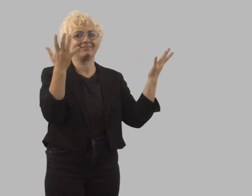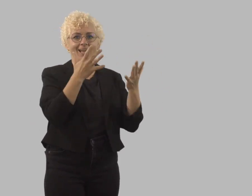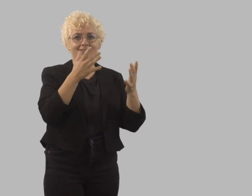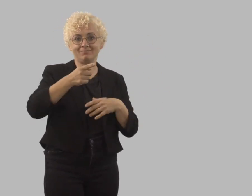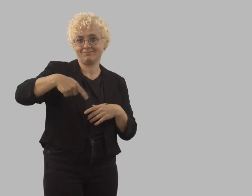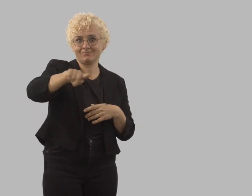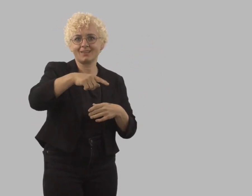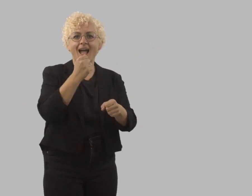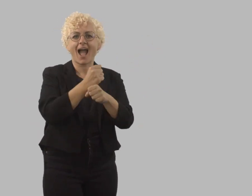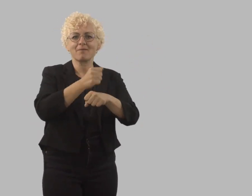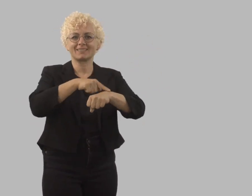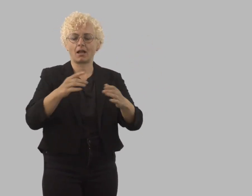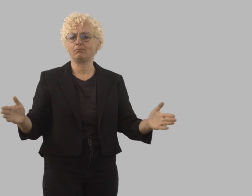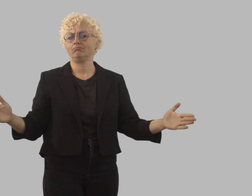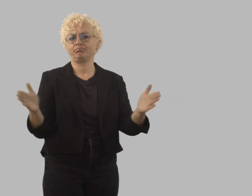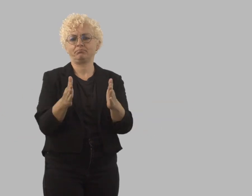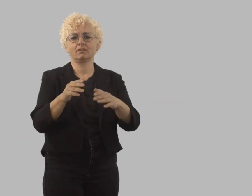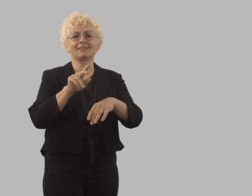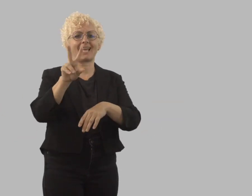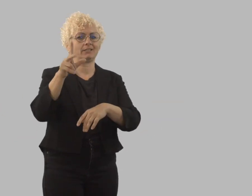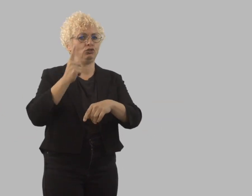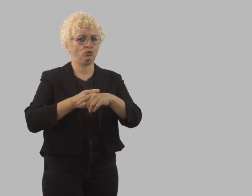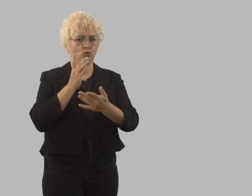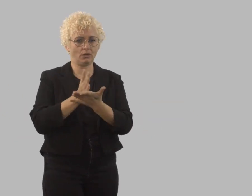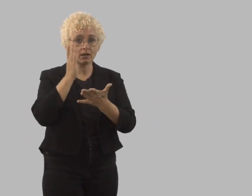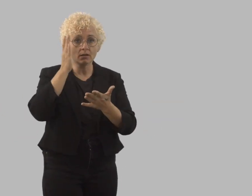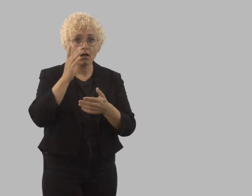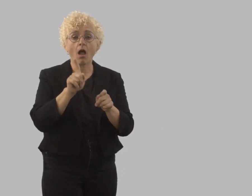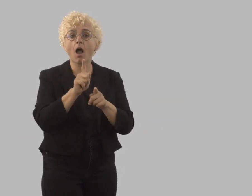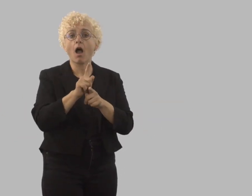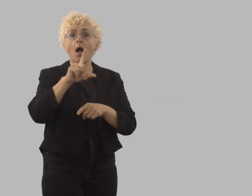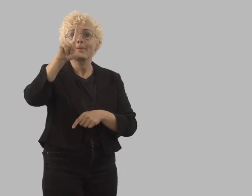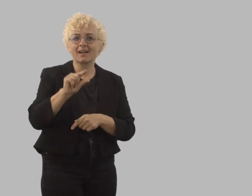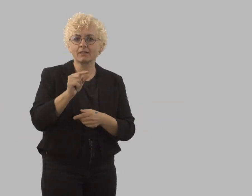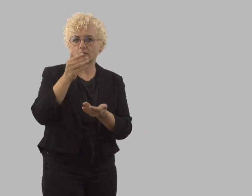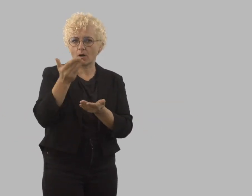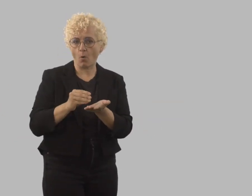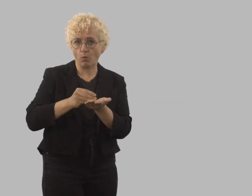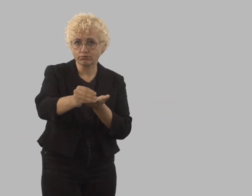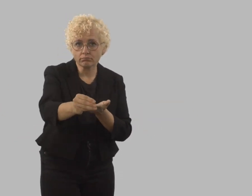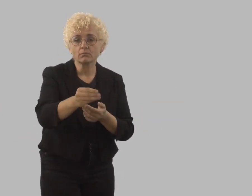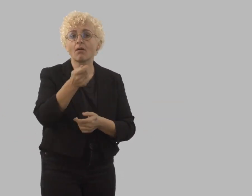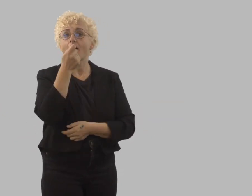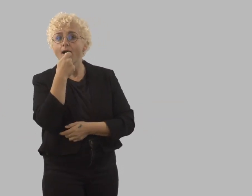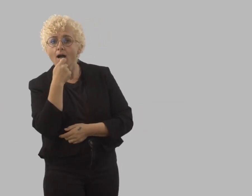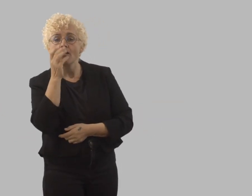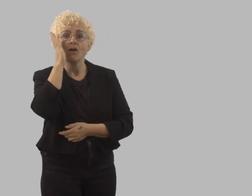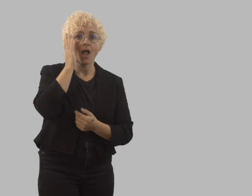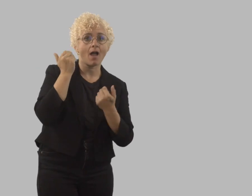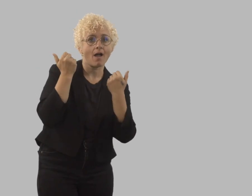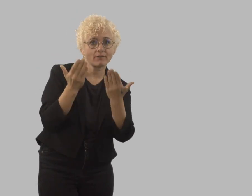die Arbeitszeit auf 13 Stunden. Mindestlohn, Kost und Logis